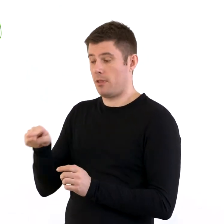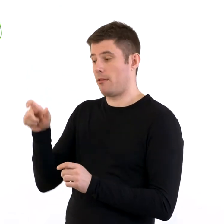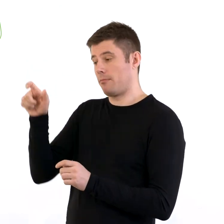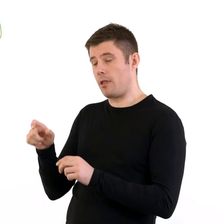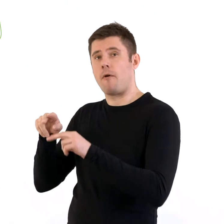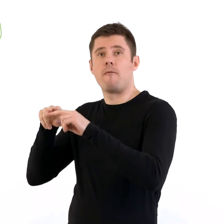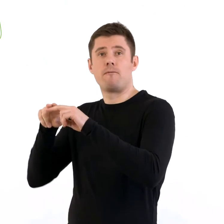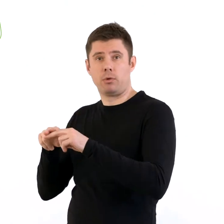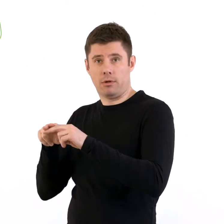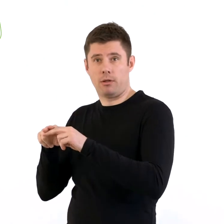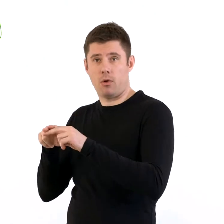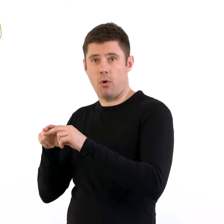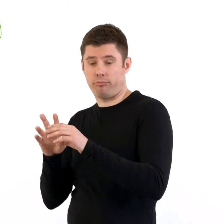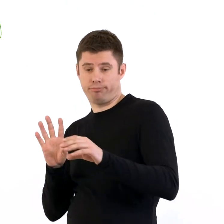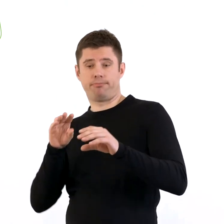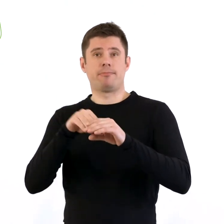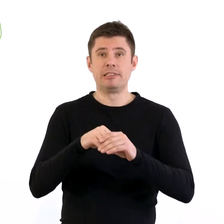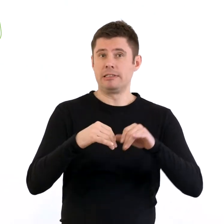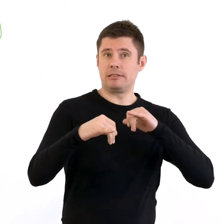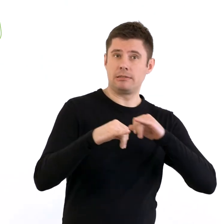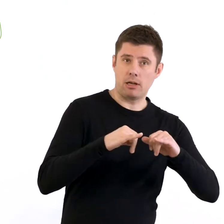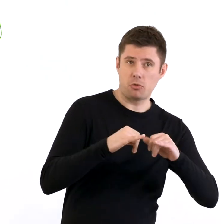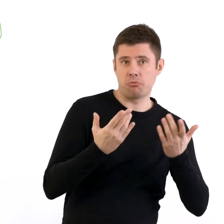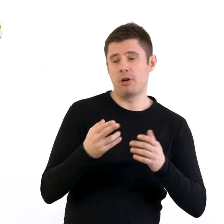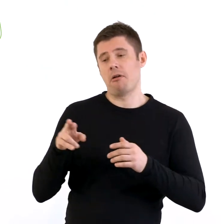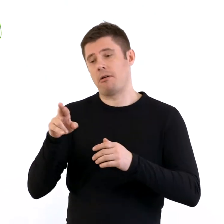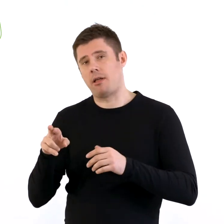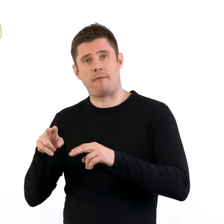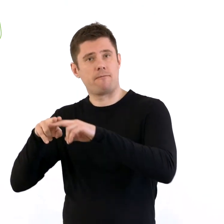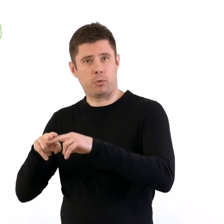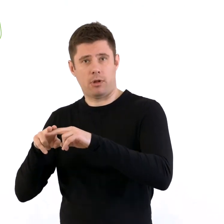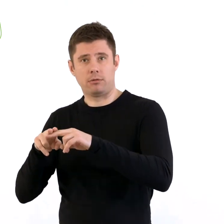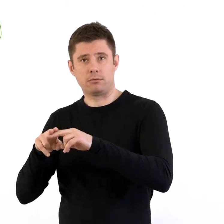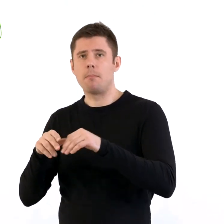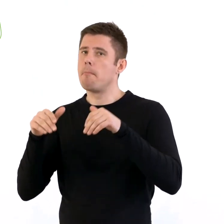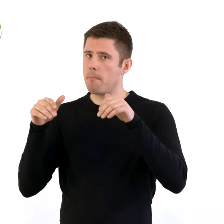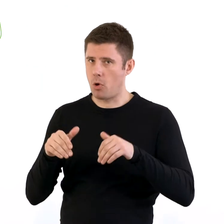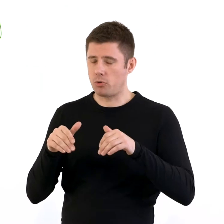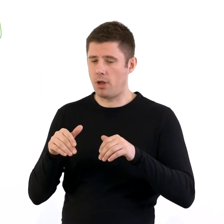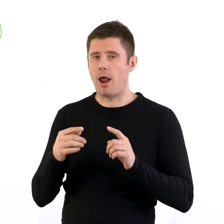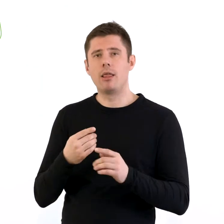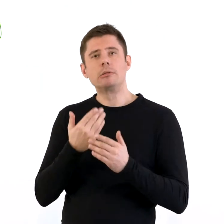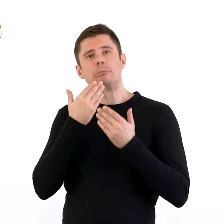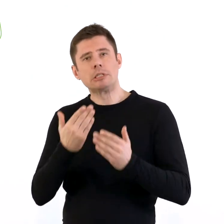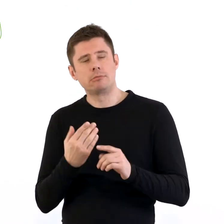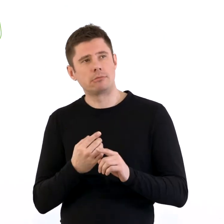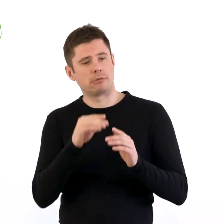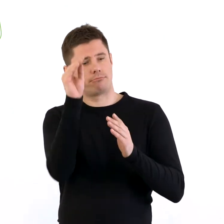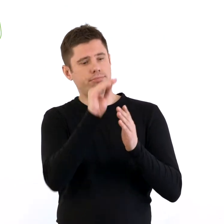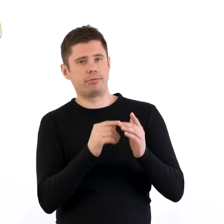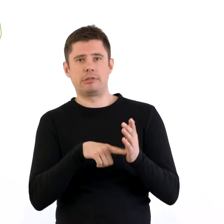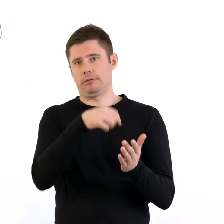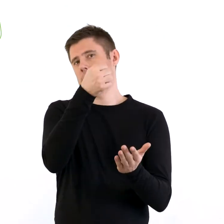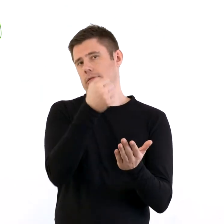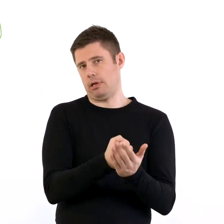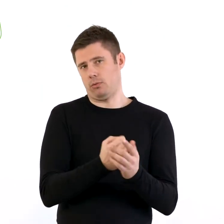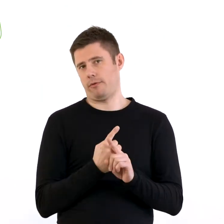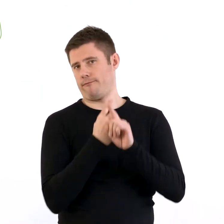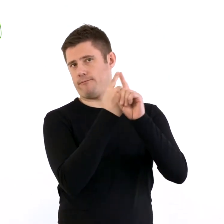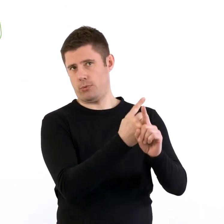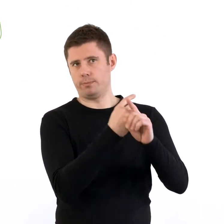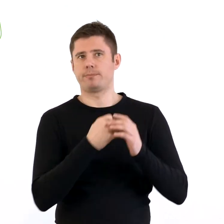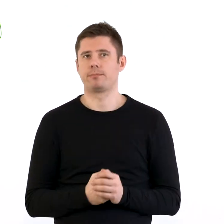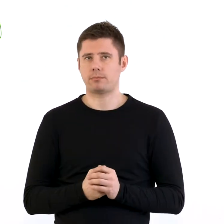Fundator może być wybrany do zarządu lub rady fundacji – reguluje to statut.